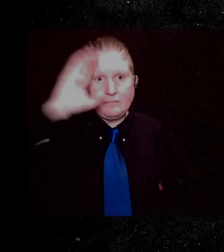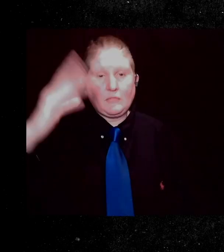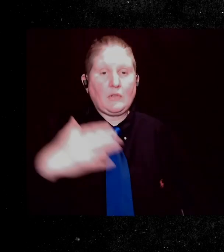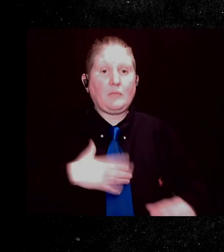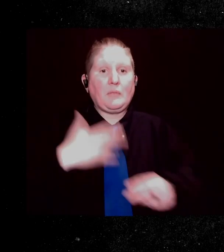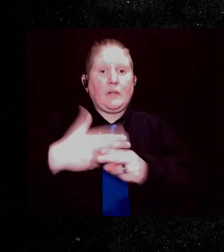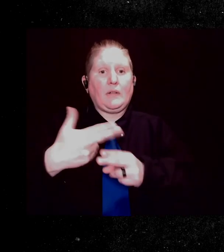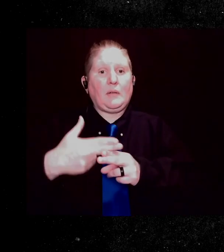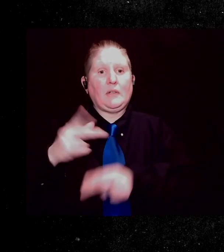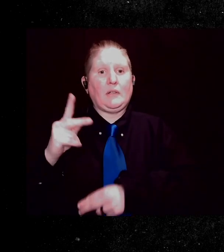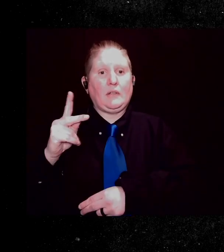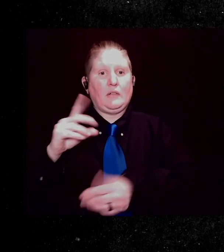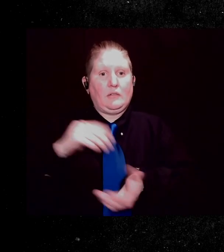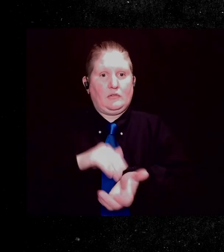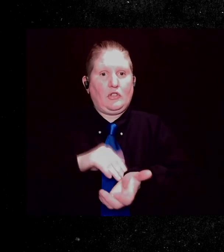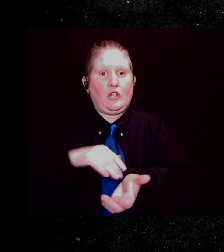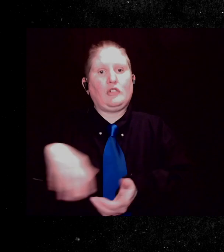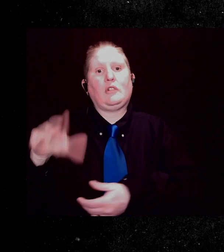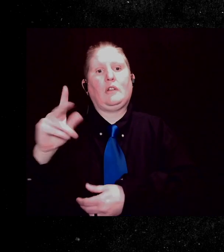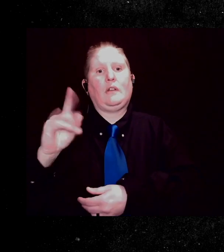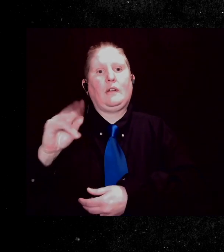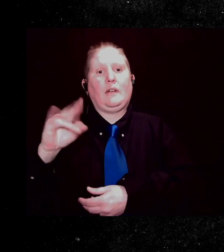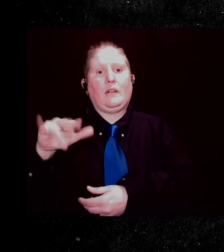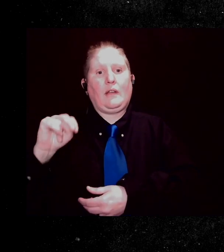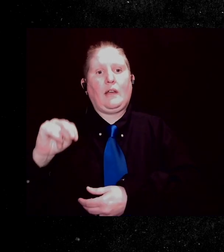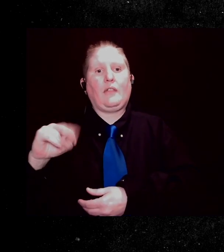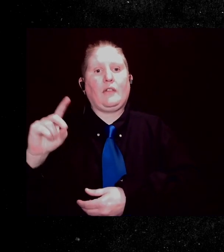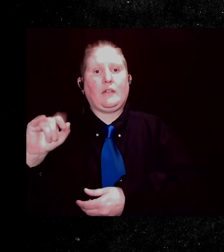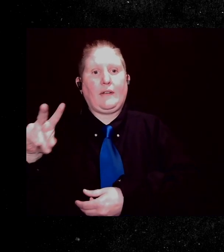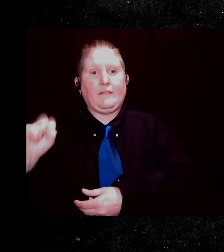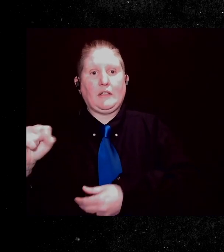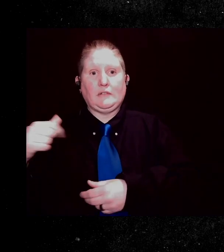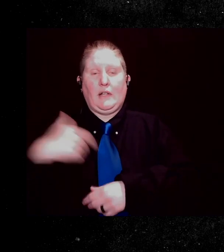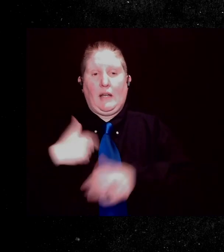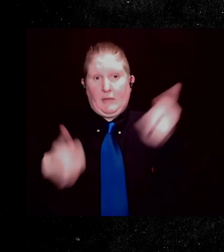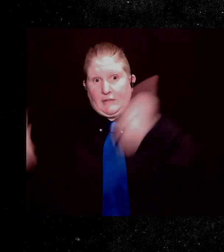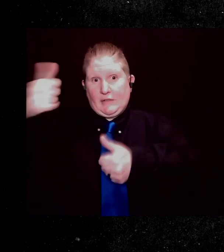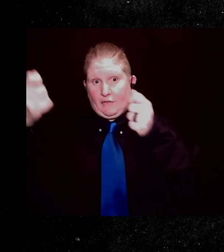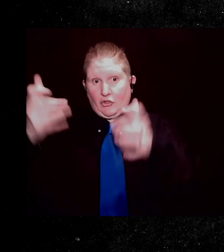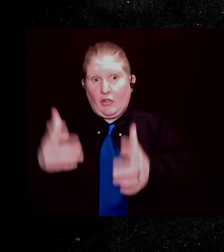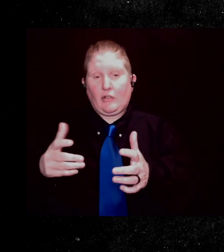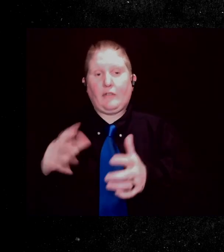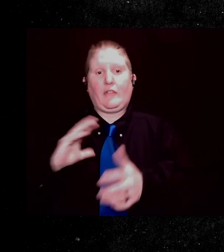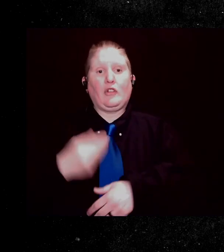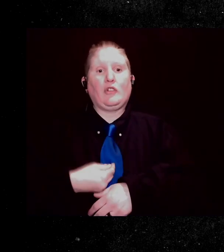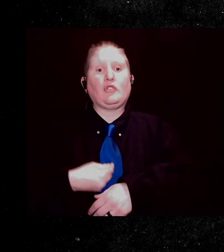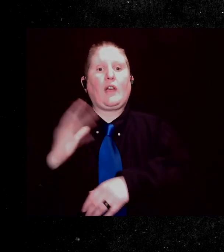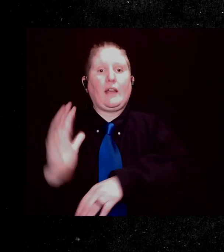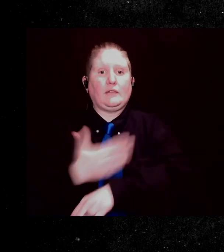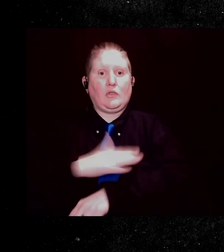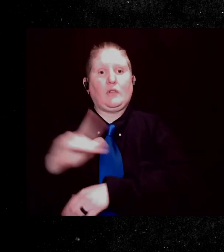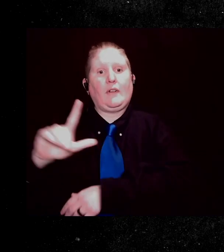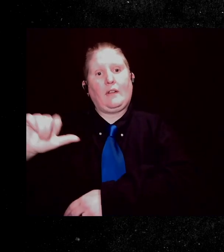Hola. Soy la Dra. Catherine Davis. Directora Ejecutiva del Trans Chorus de Los Ángeles.